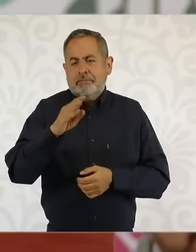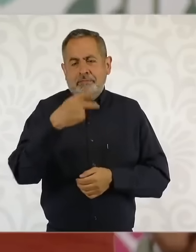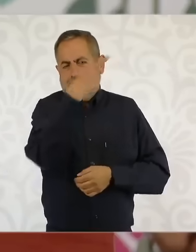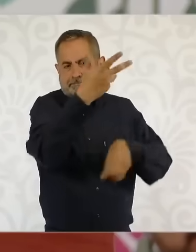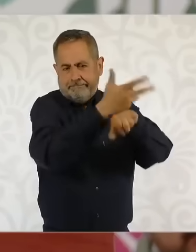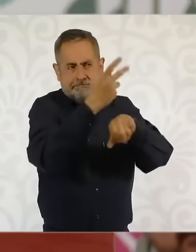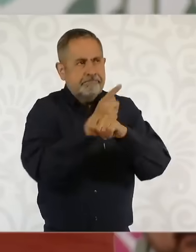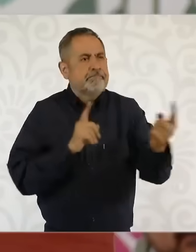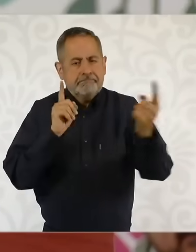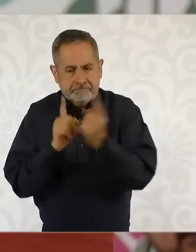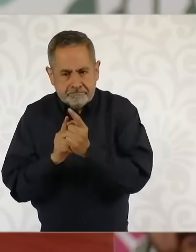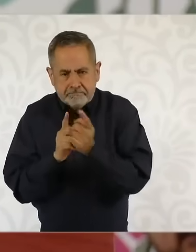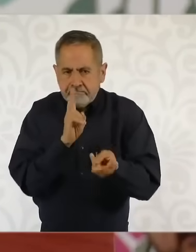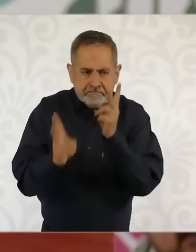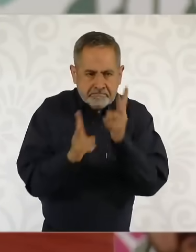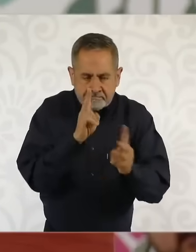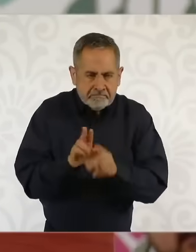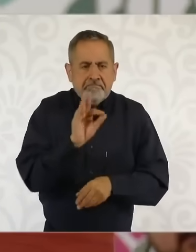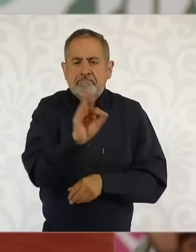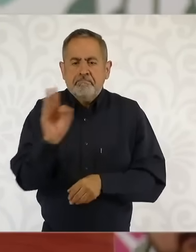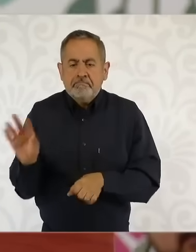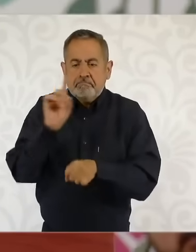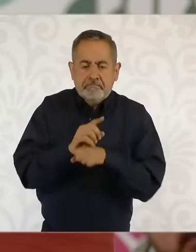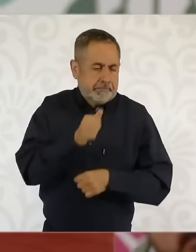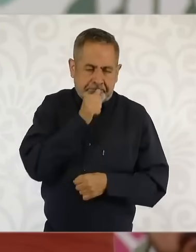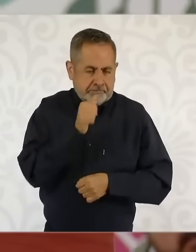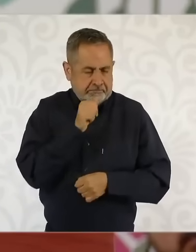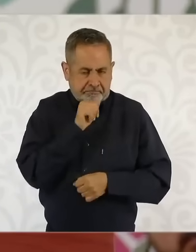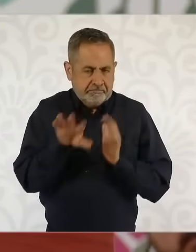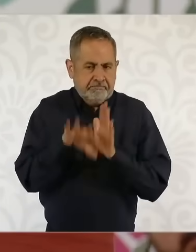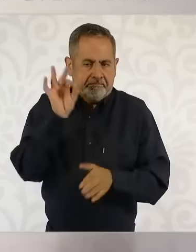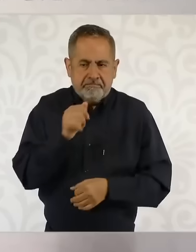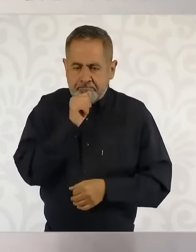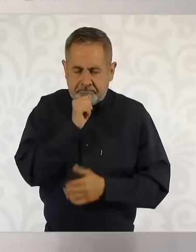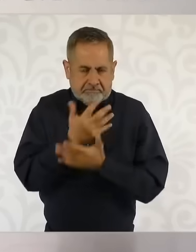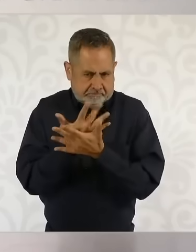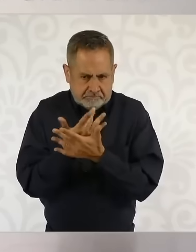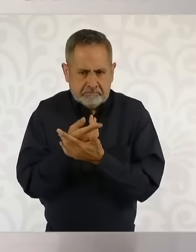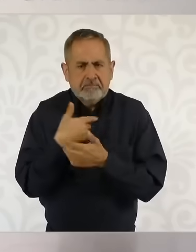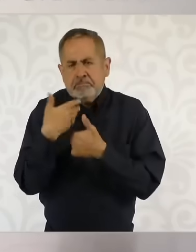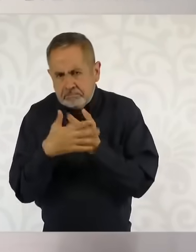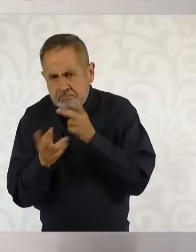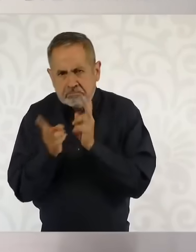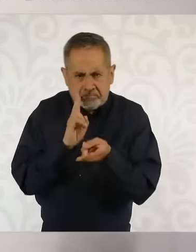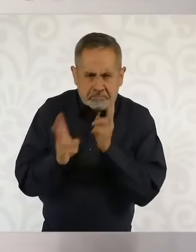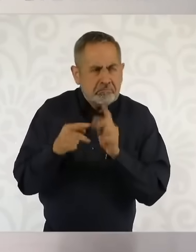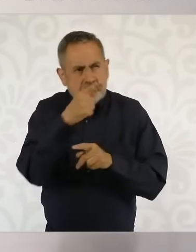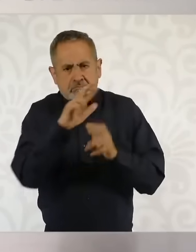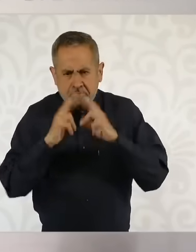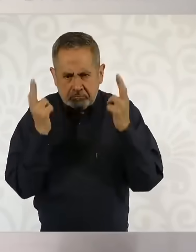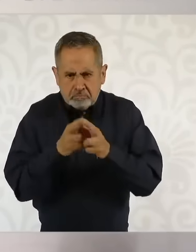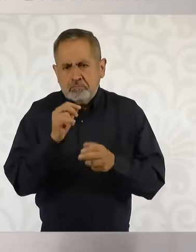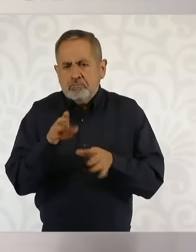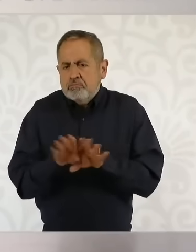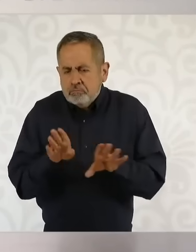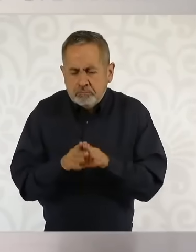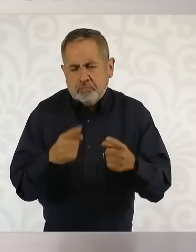ese tema todavía no hay fecha eh pero hablamos de esa de esa reunión e para darle seguimiento